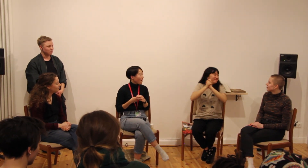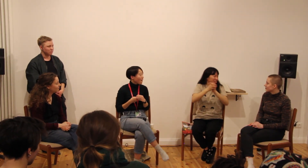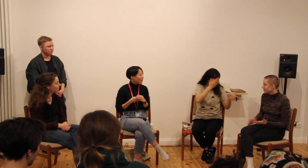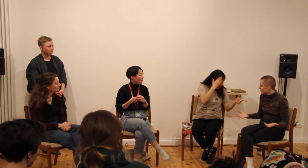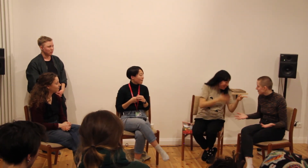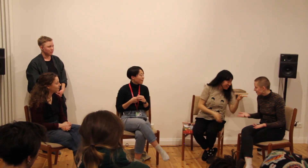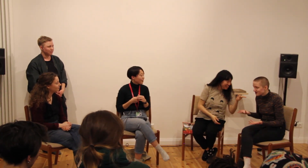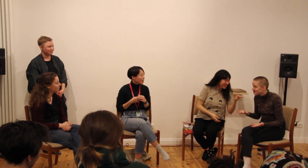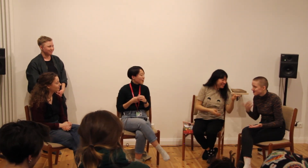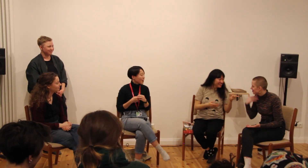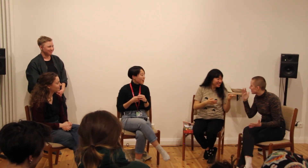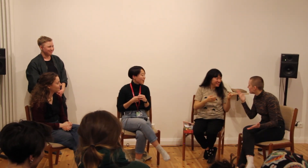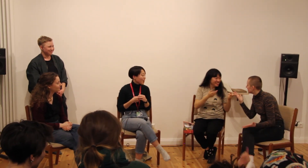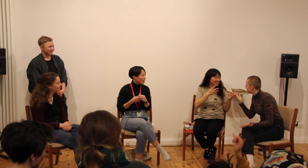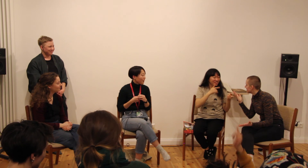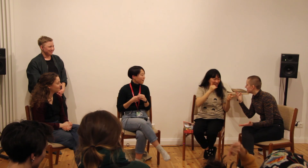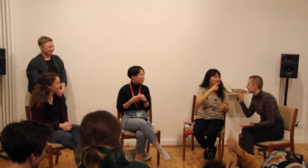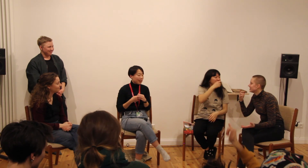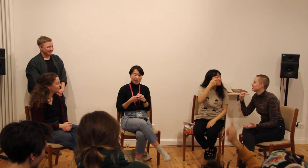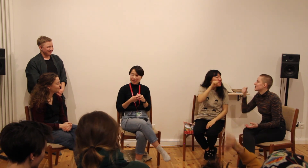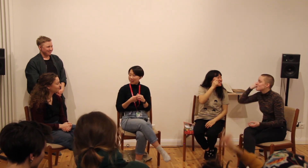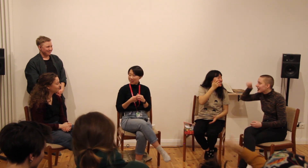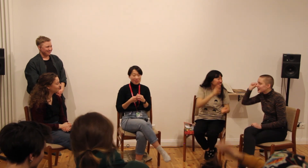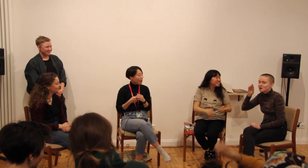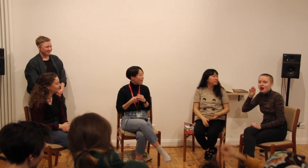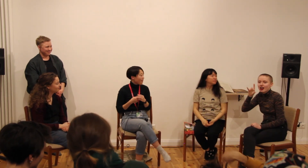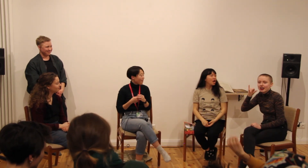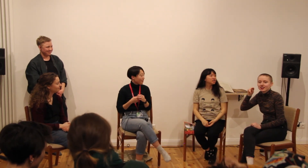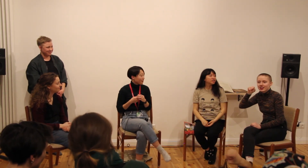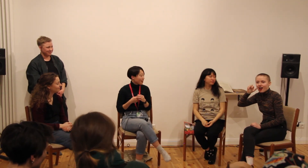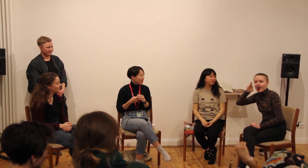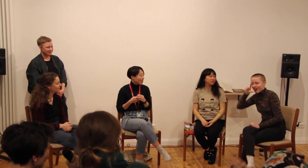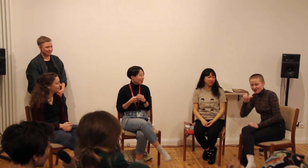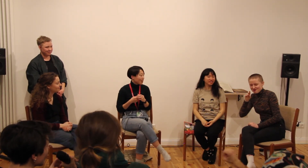Und ich freue mich wirklich sehr, dass du gekommen bist, denn so viel wusste ich vorher gar nicht. Du Dana?